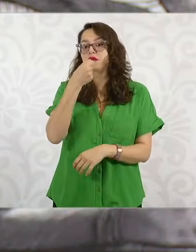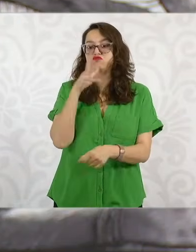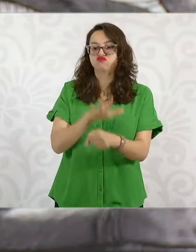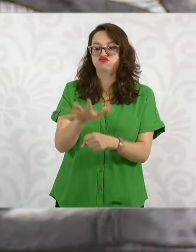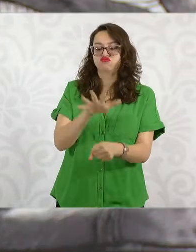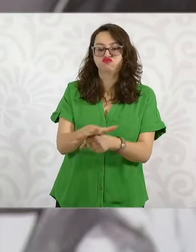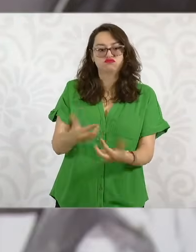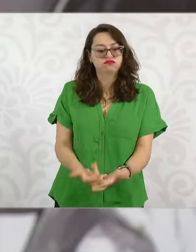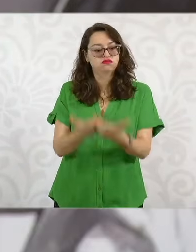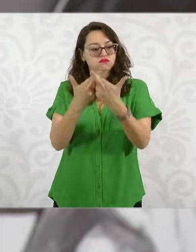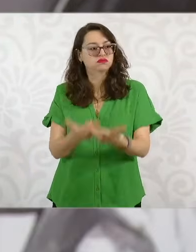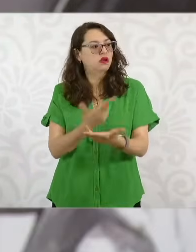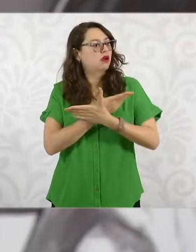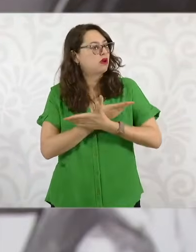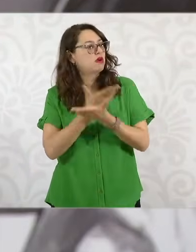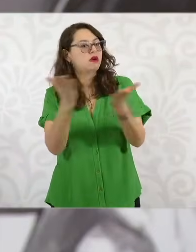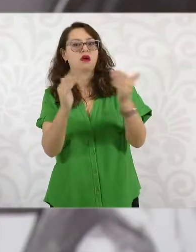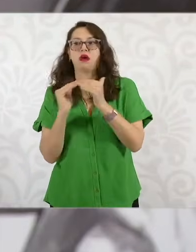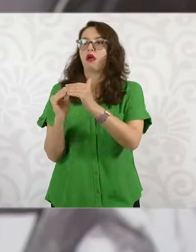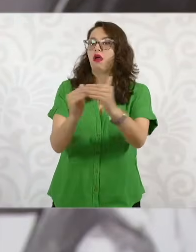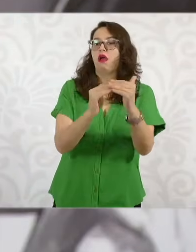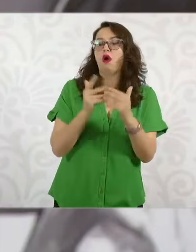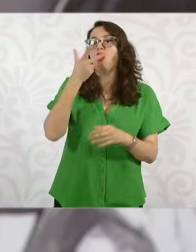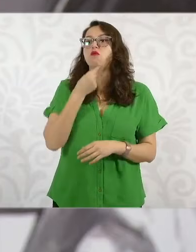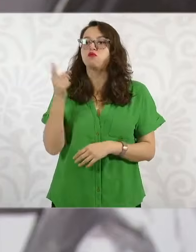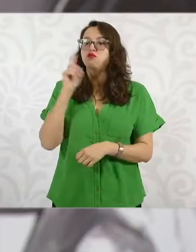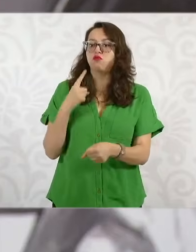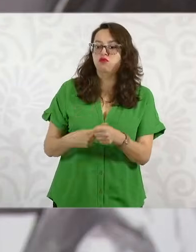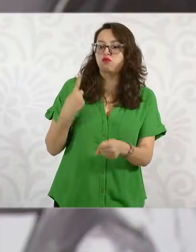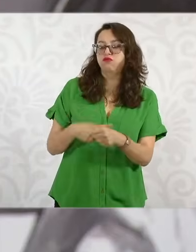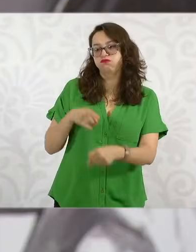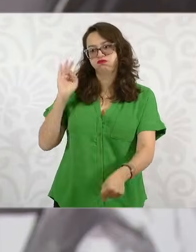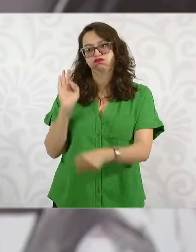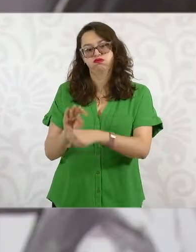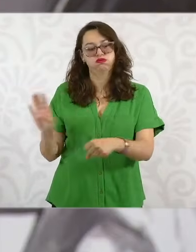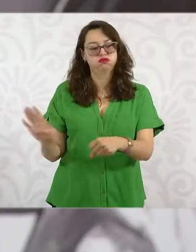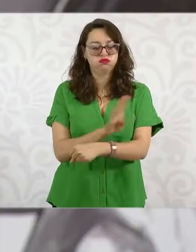a medicamentos en beneficio de las pacientes y los pacientes mexicanos. Quio quisiera reconocer